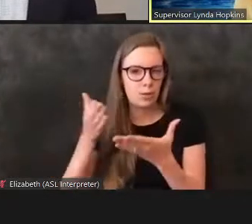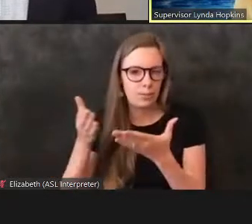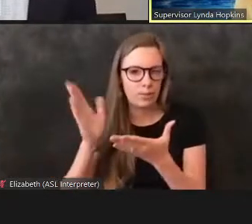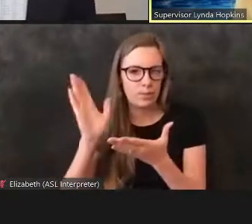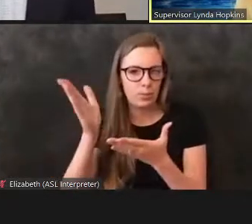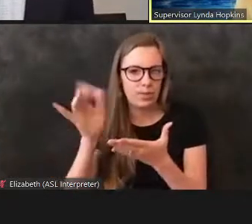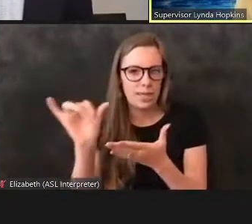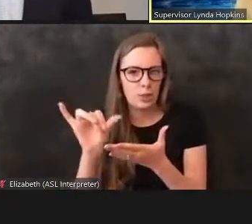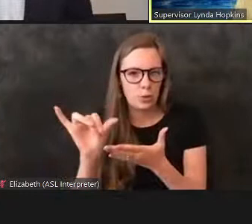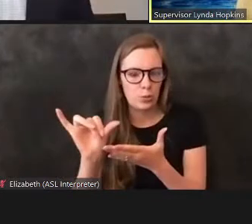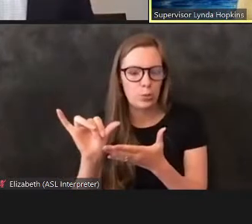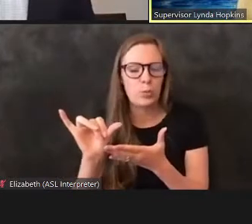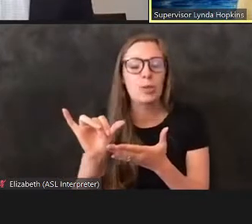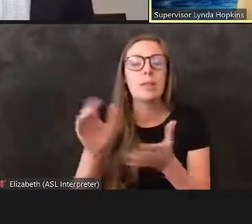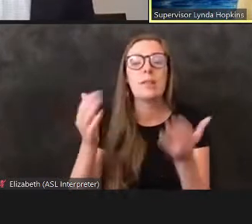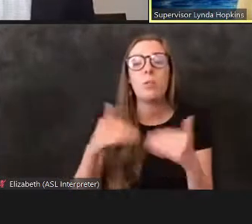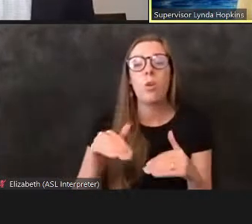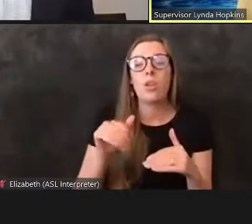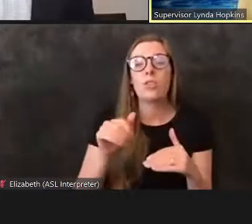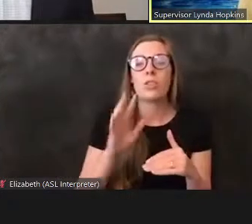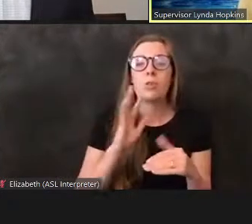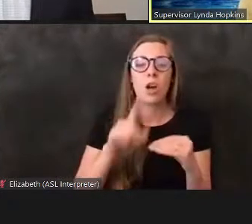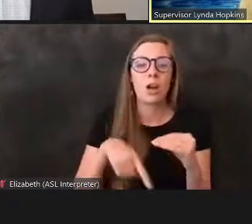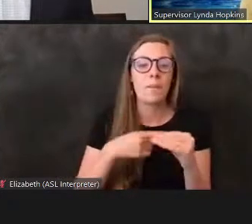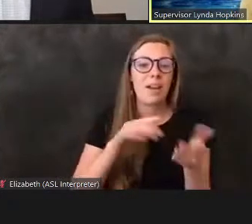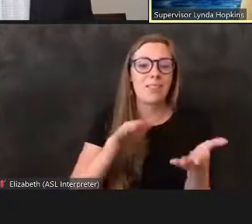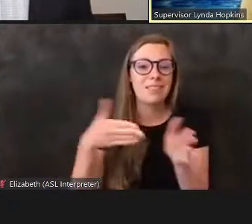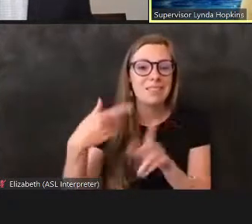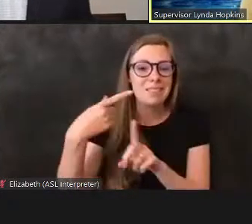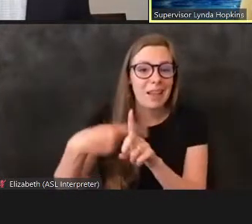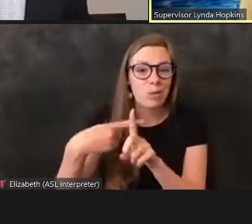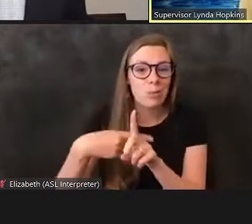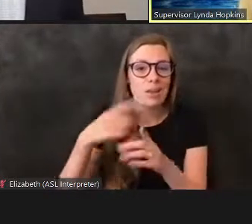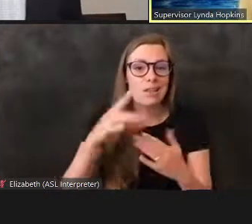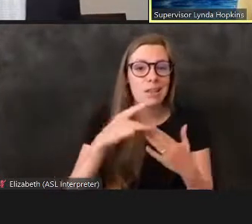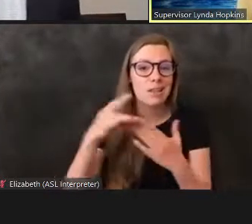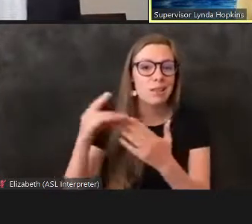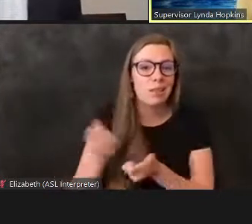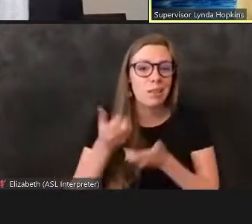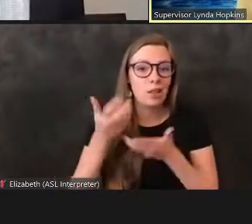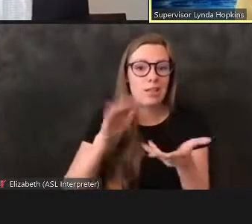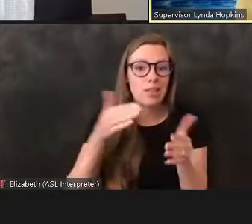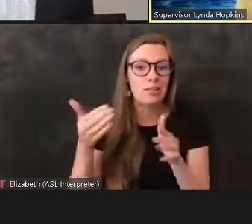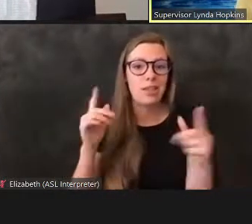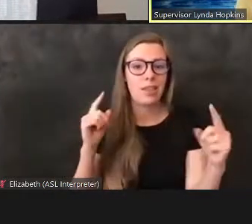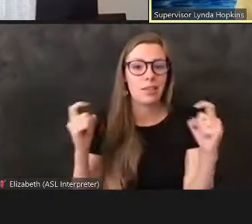Tamhién tendremos una presentación de los equipo epidemiología sobre las tasas de mortalidad y las principales causas de muerte.